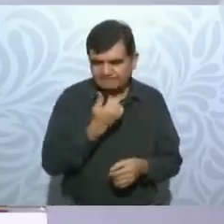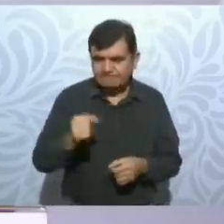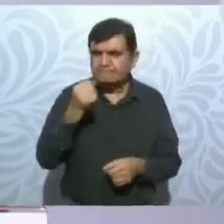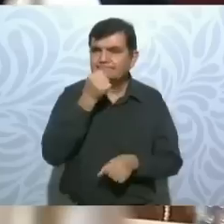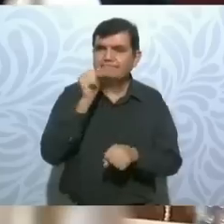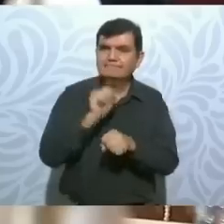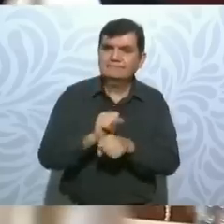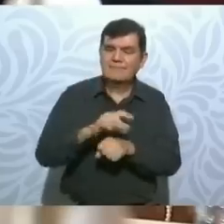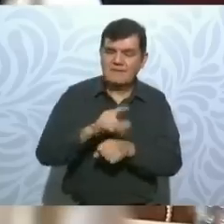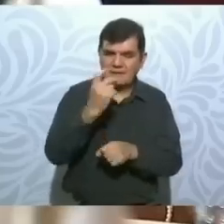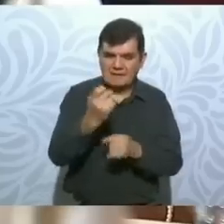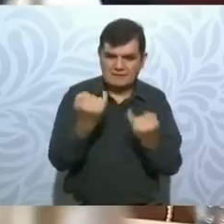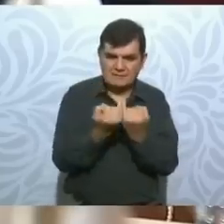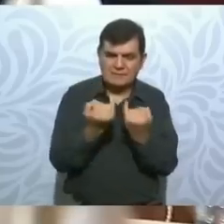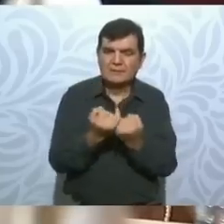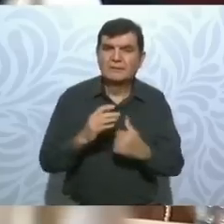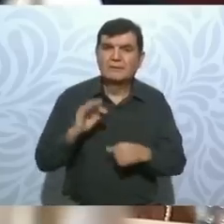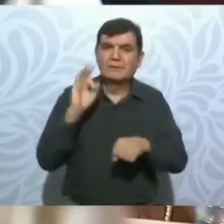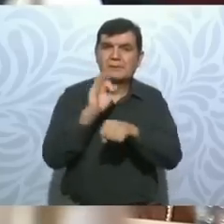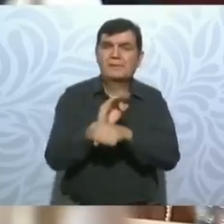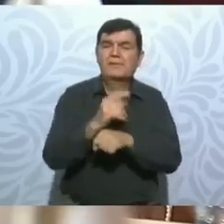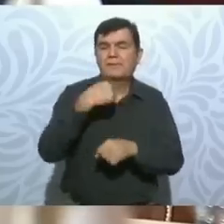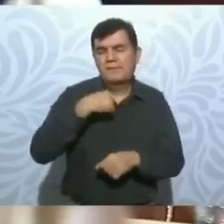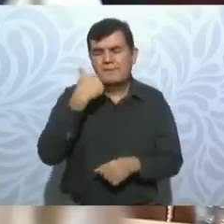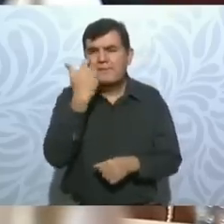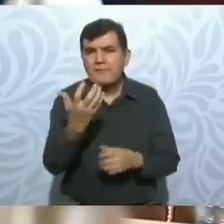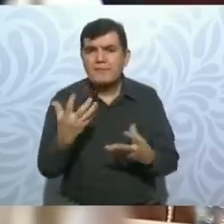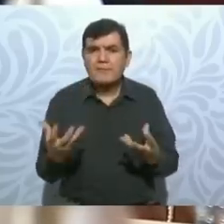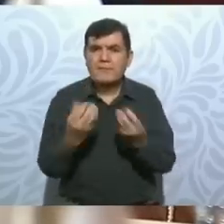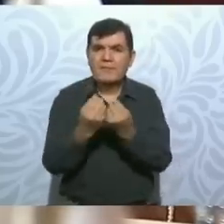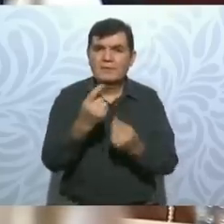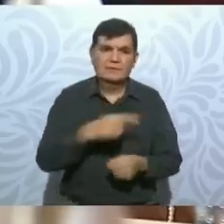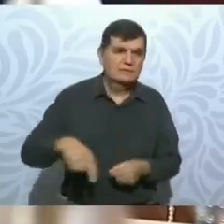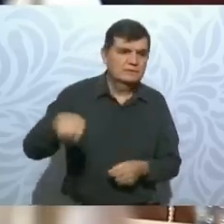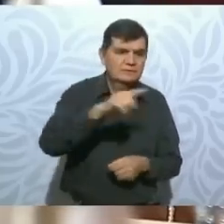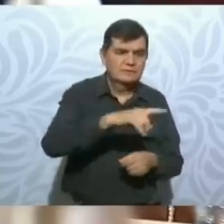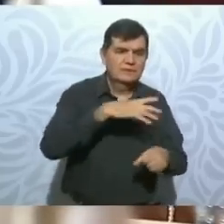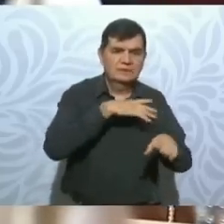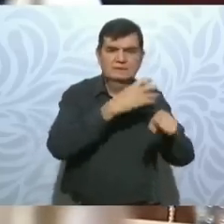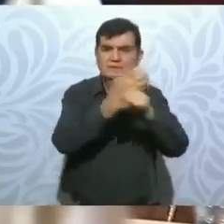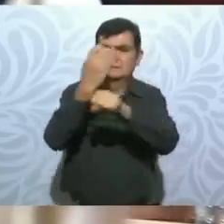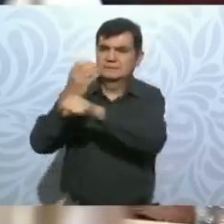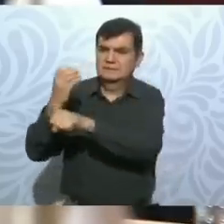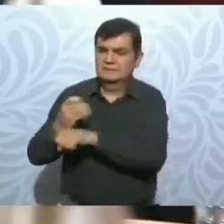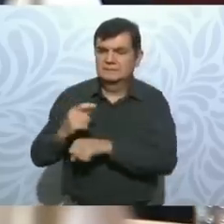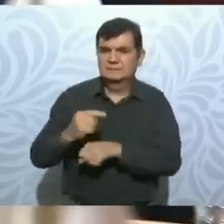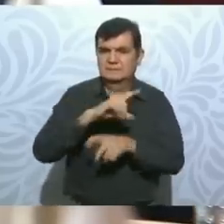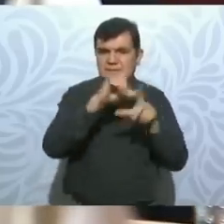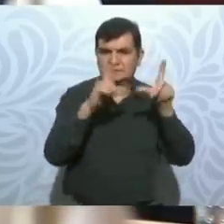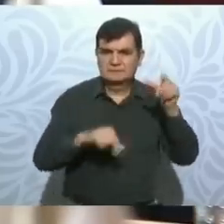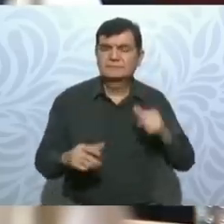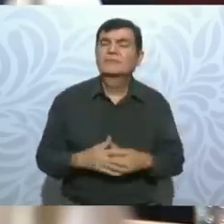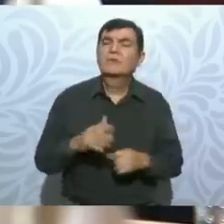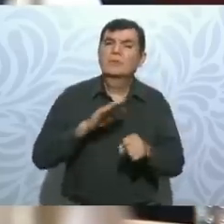este sentido y queremos colaborar con todas las entidades de la República cuál es el objetivo